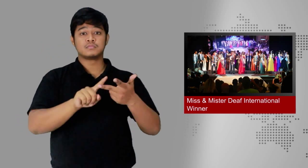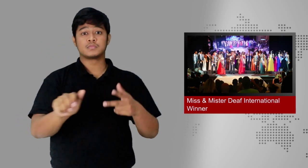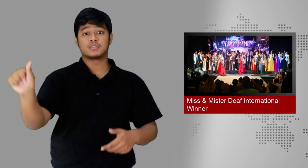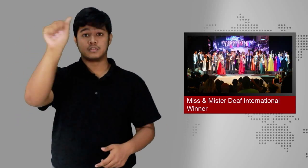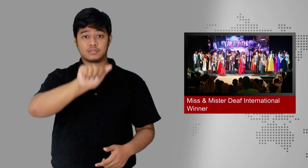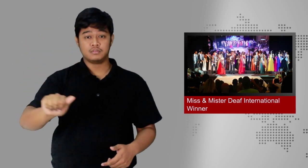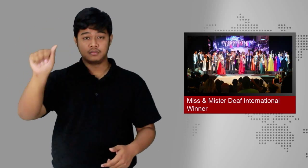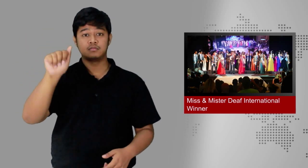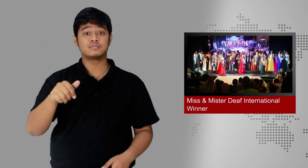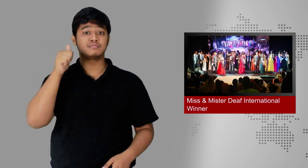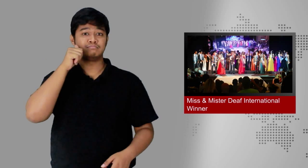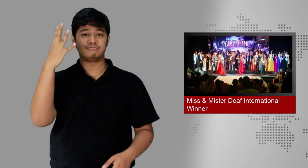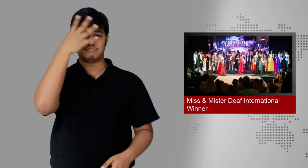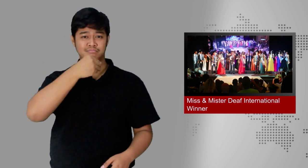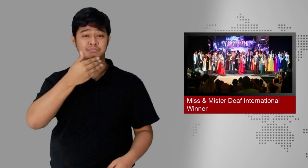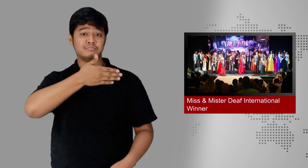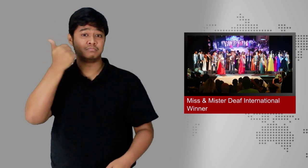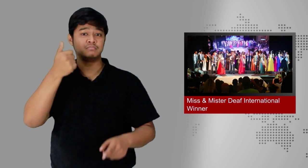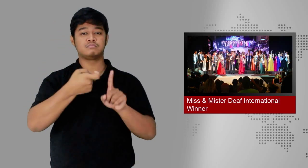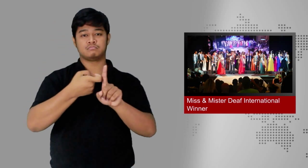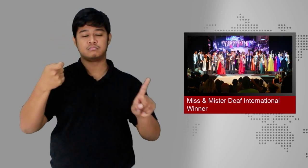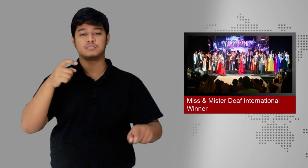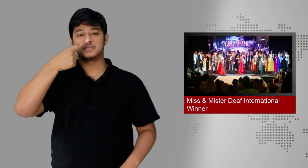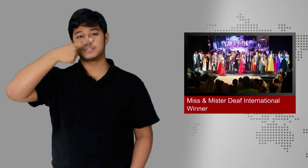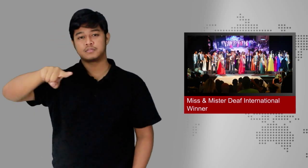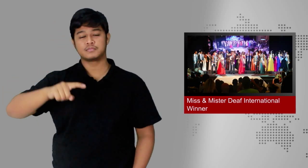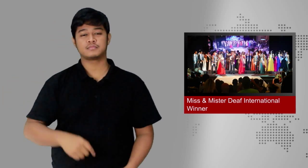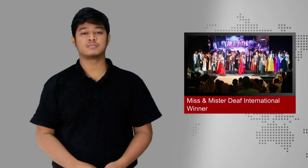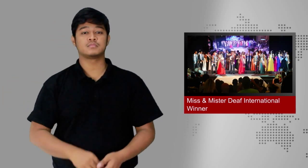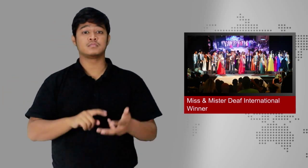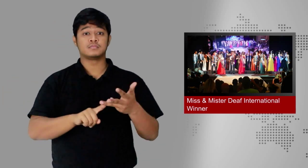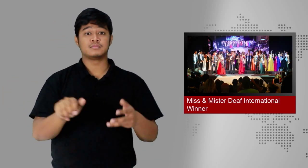Pemenang kategori asia perempuan dari Thailand.